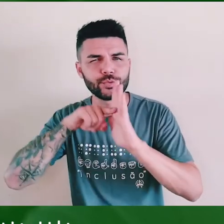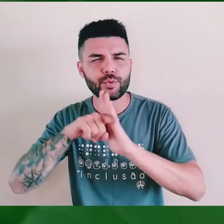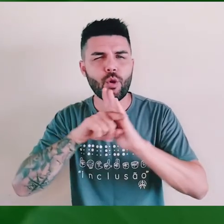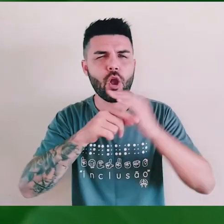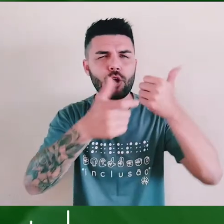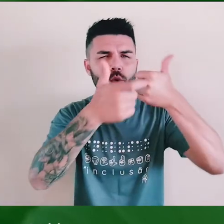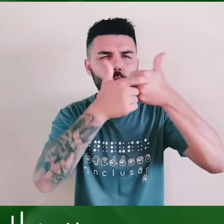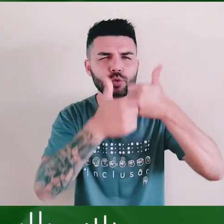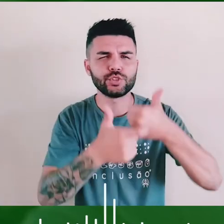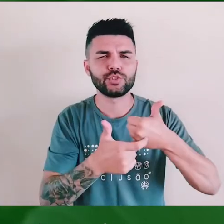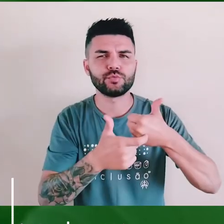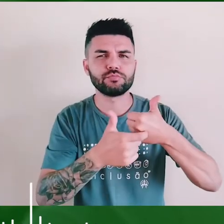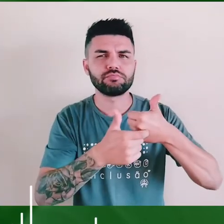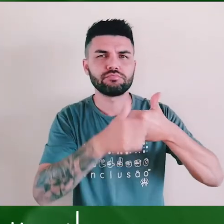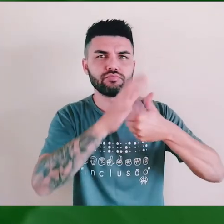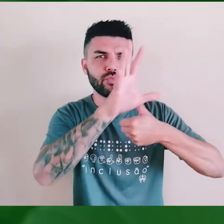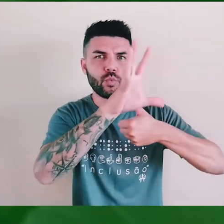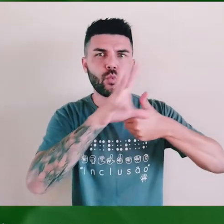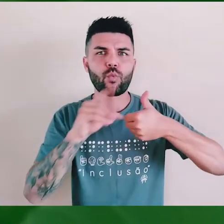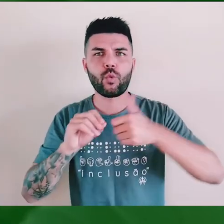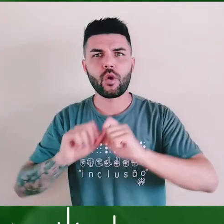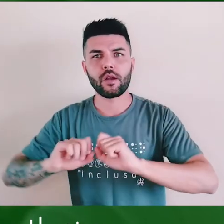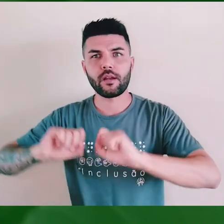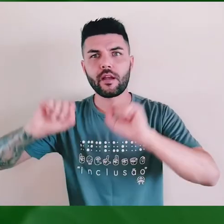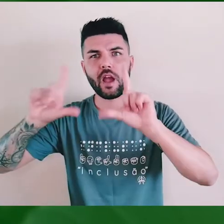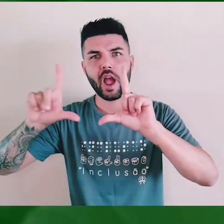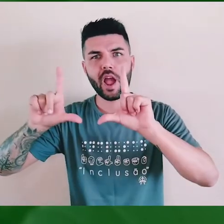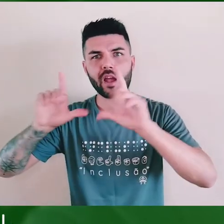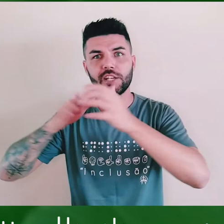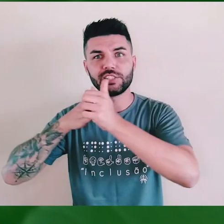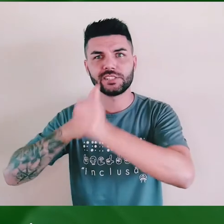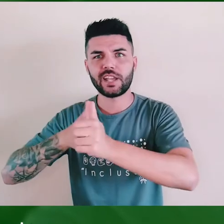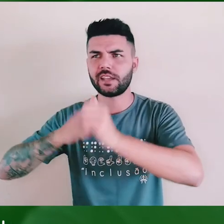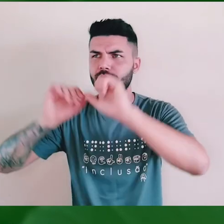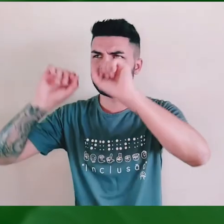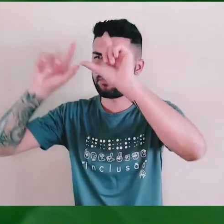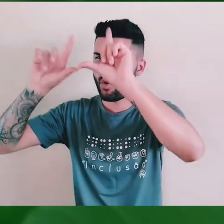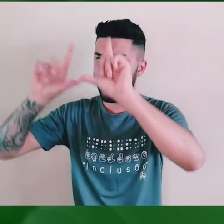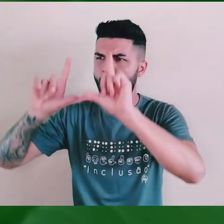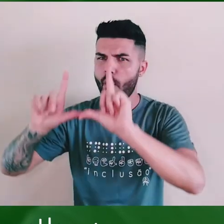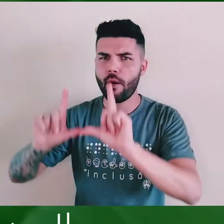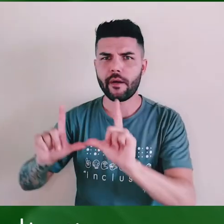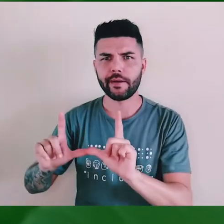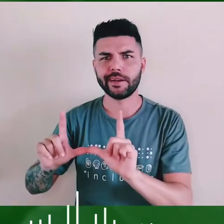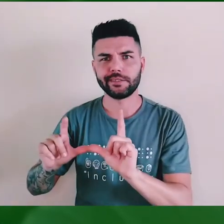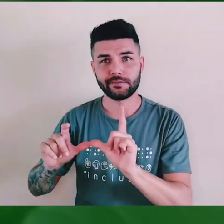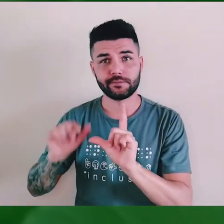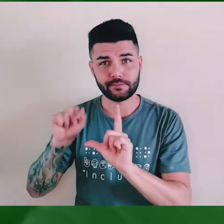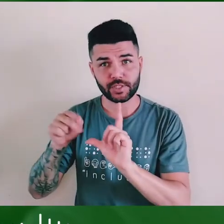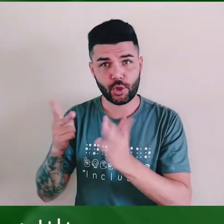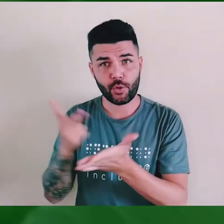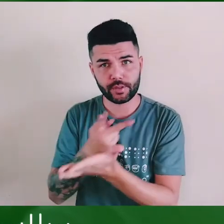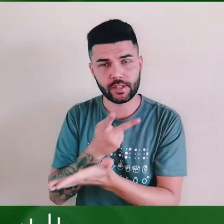quer ver. Você não vai ver coisas que você não concorda. É feito para isso, para você